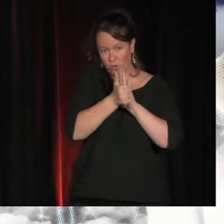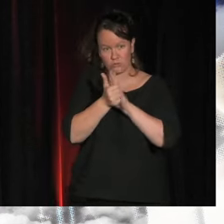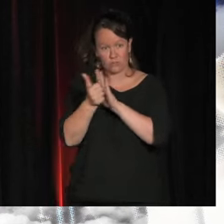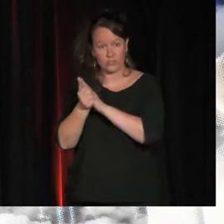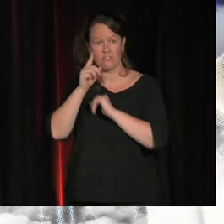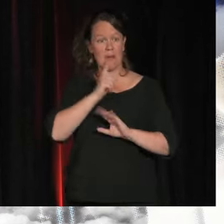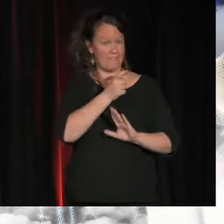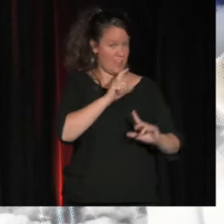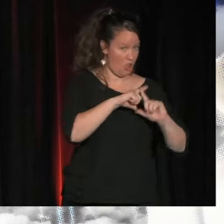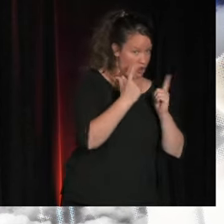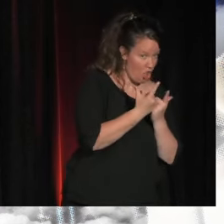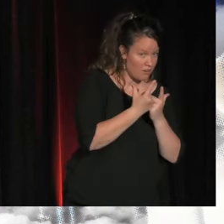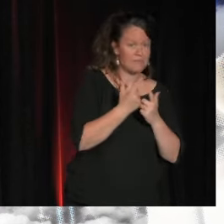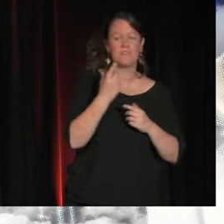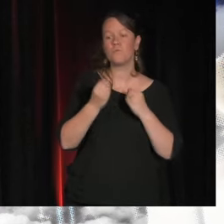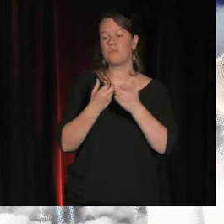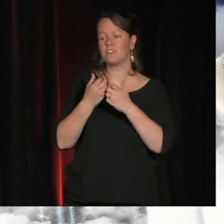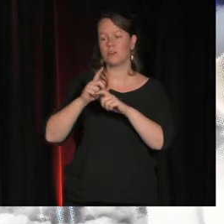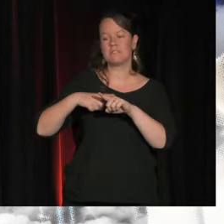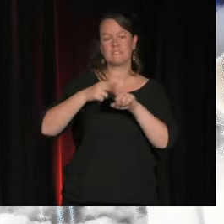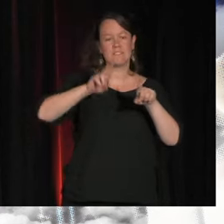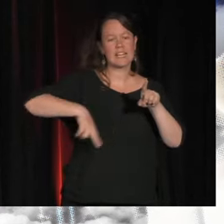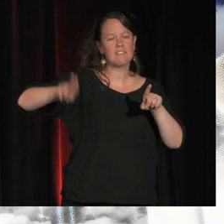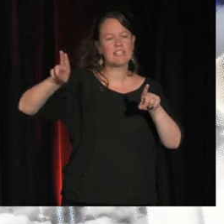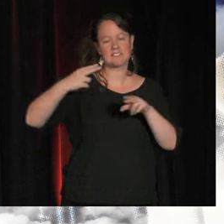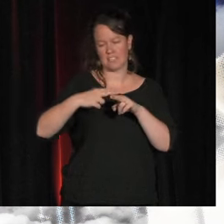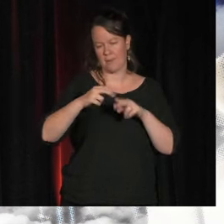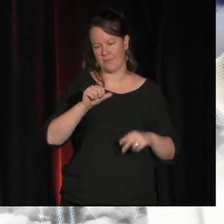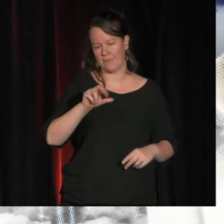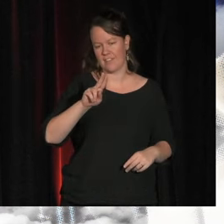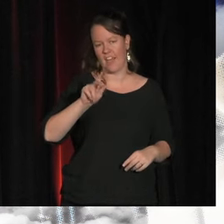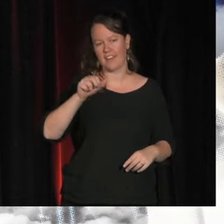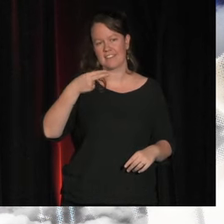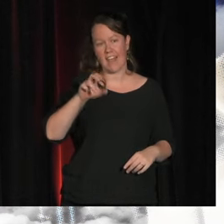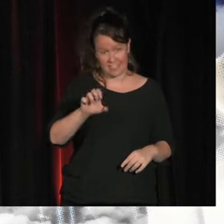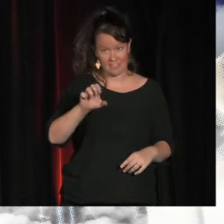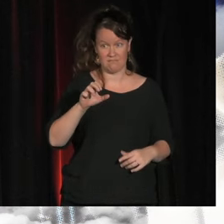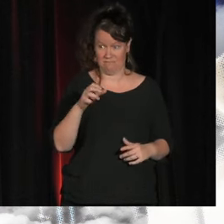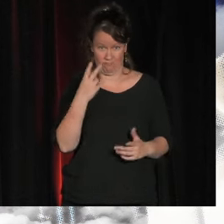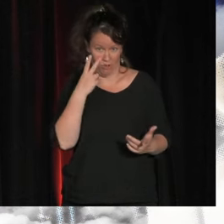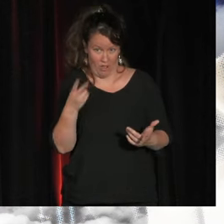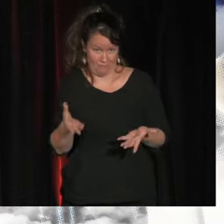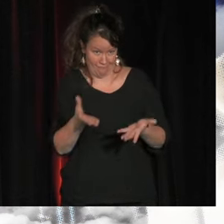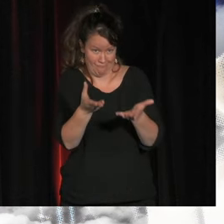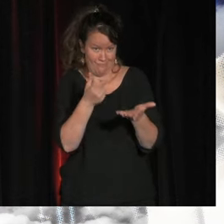League of Legends, ils ont fait la série Arcane, que vous n'avez peut-être pas regardée, si vous ne l'avez pas regardée, c'est top. Ils font plein de jeux spin off, etc., donc en gros, ils entretiennent